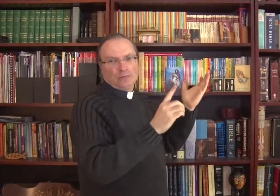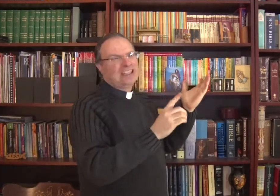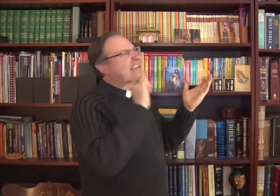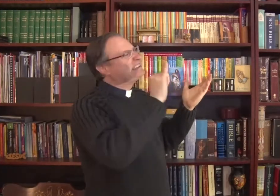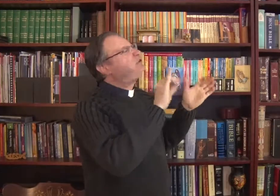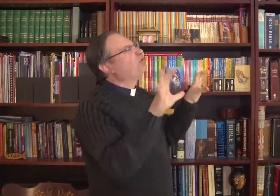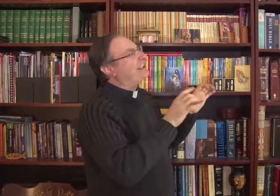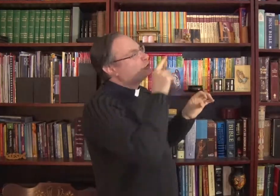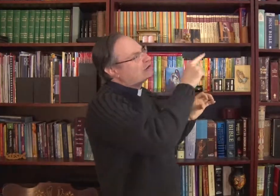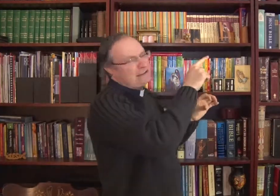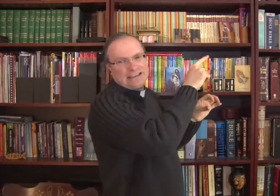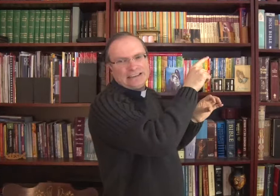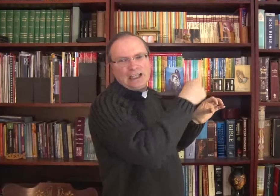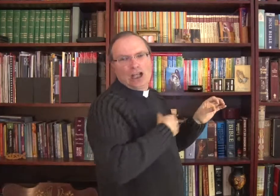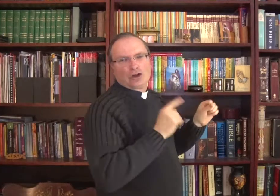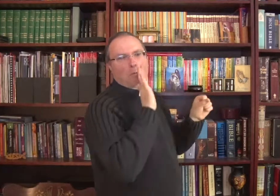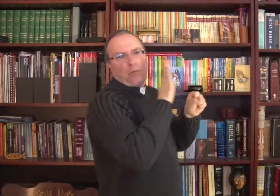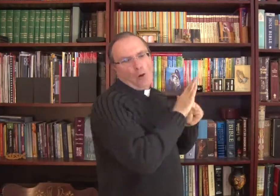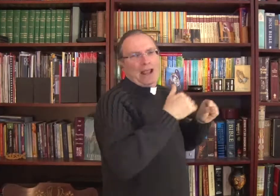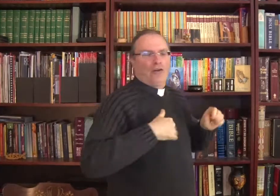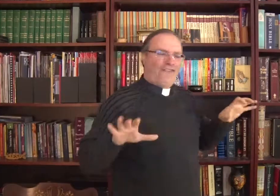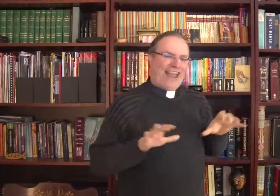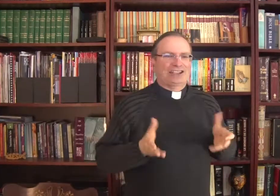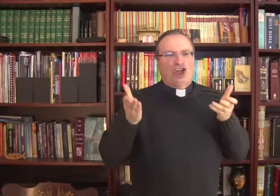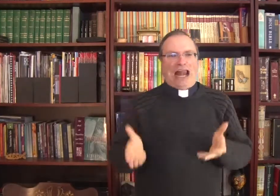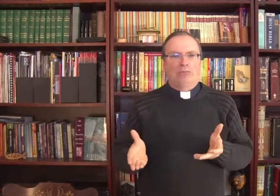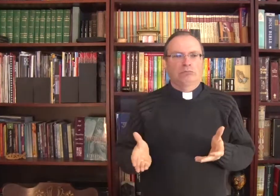«si tu fais ceci, je promets de faire cela»,